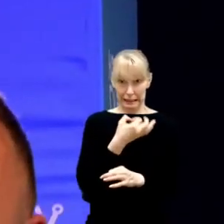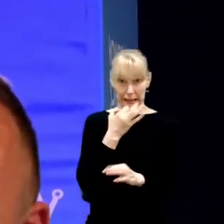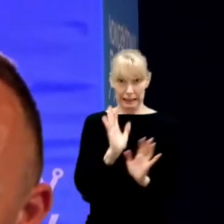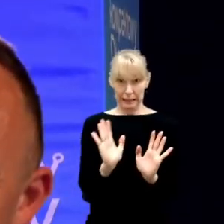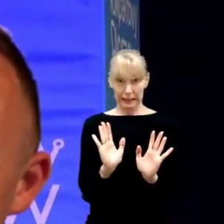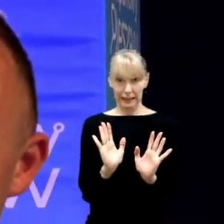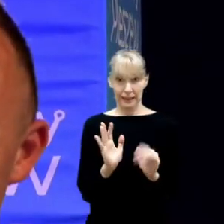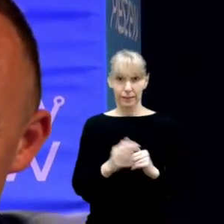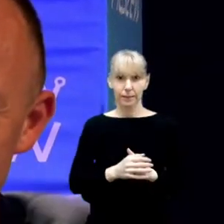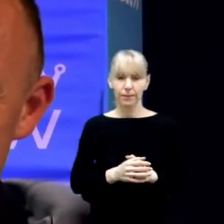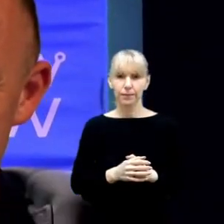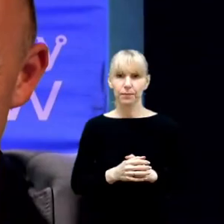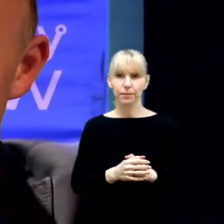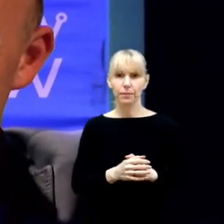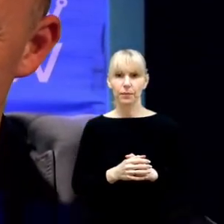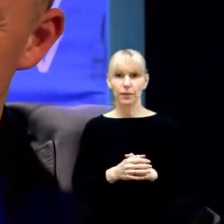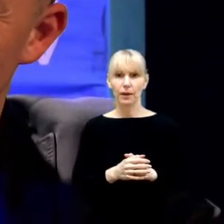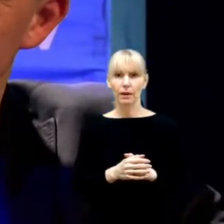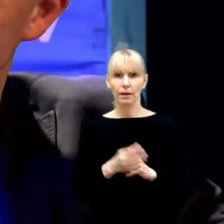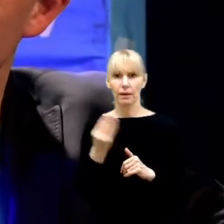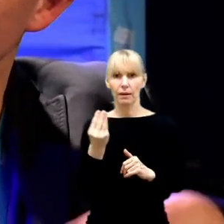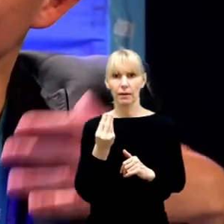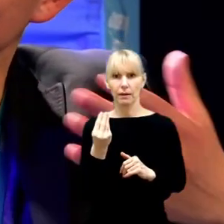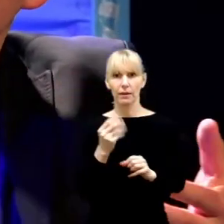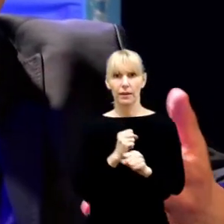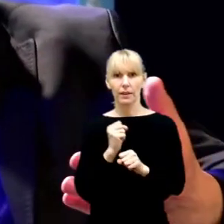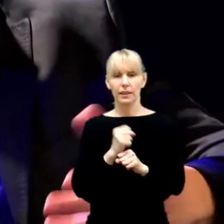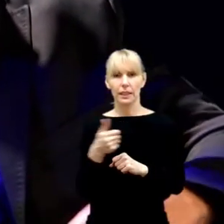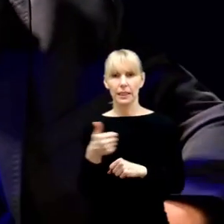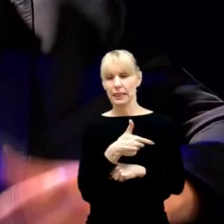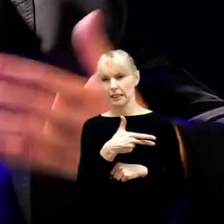Jest jeszcze kilka gorszych seriali. znaczy gorsze rzeczy się dzieją, na przykład